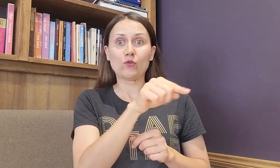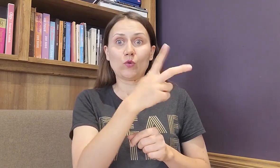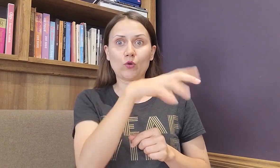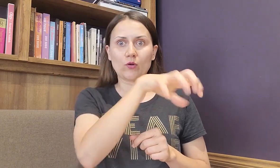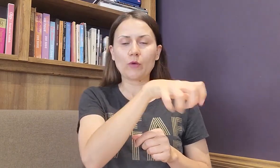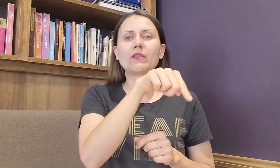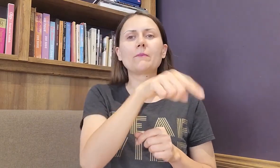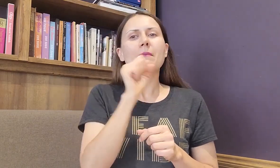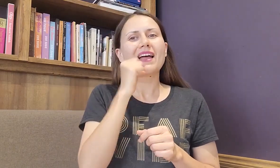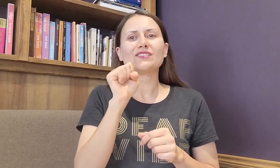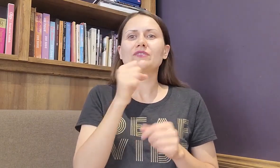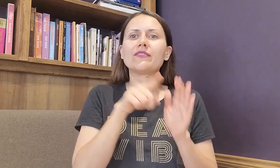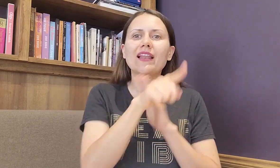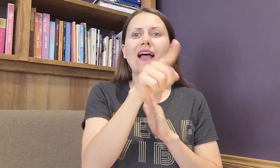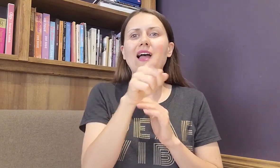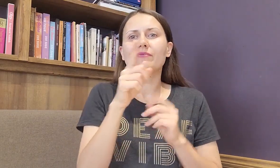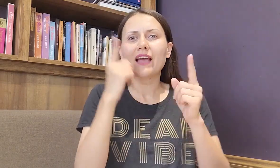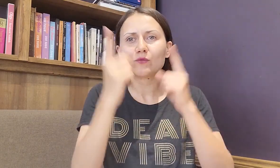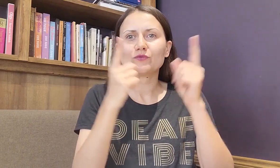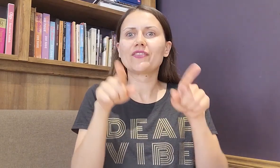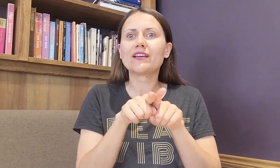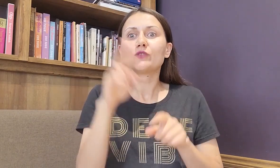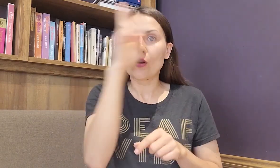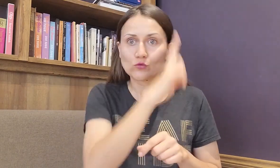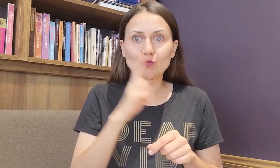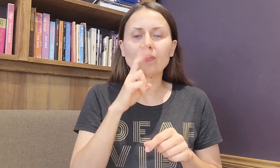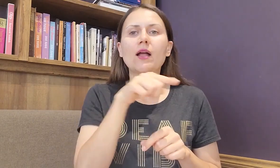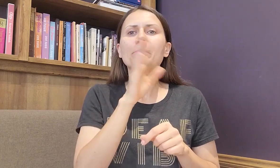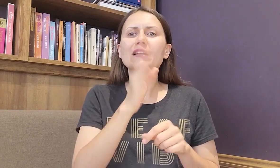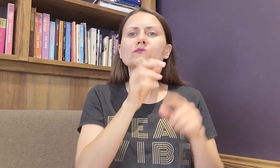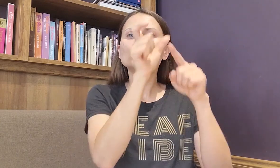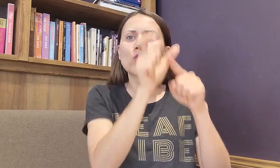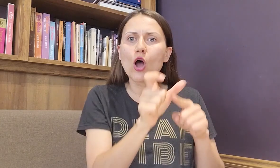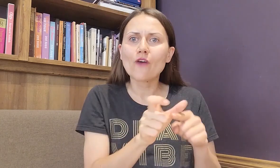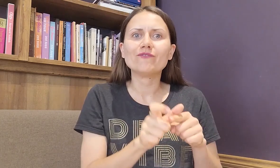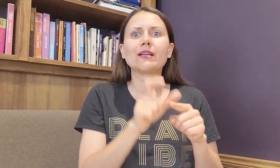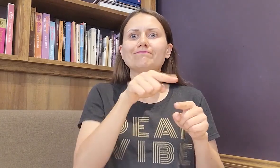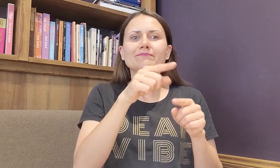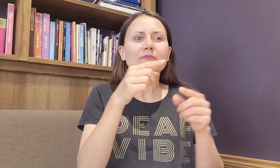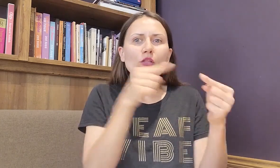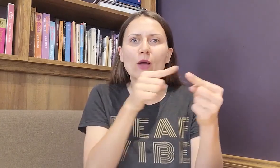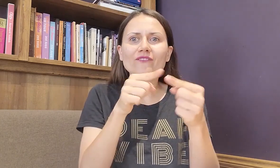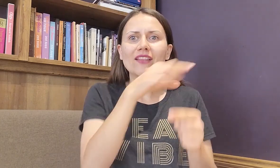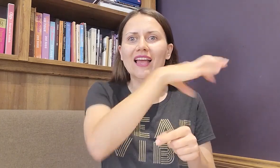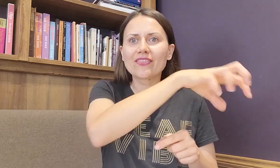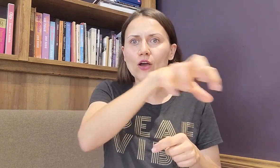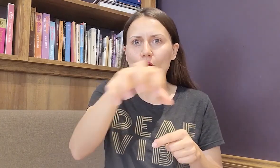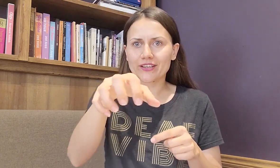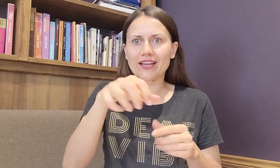• Druga przeznaczona bardziej dla nauczycieli lub rodziców. Obejmie słownik ułożony w odpowiednie kategorie.